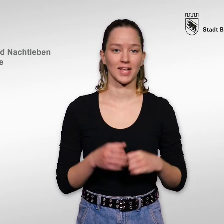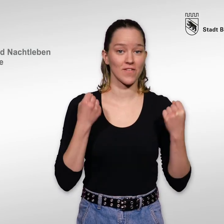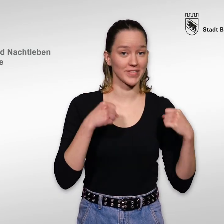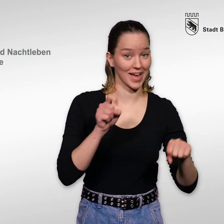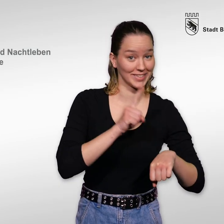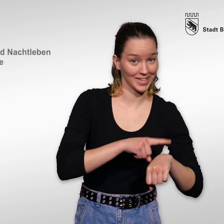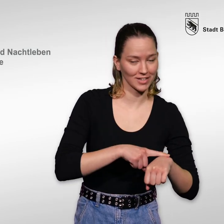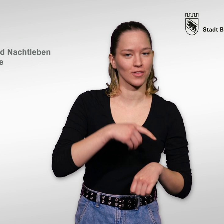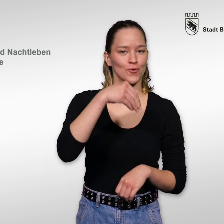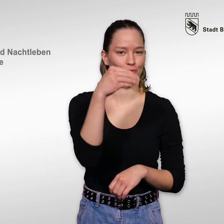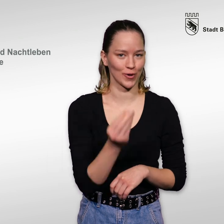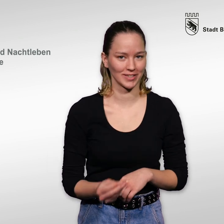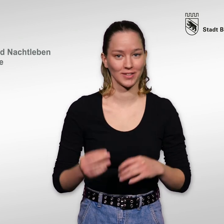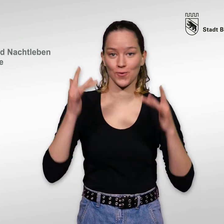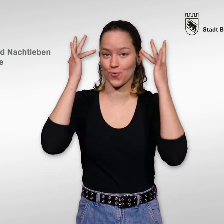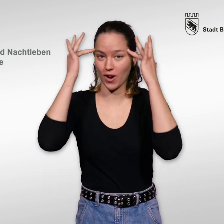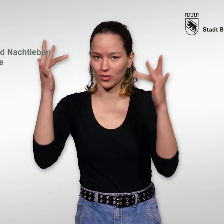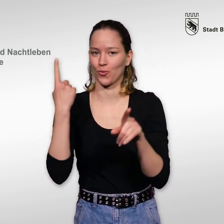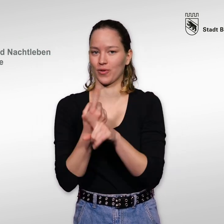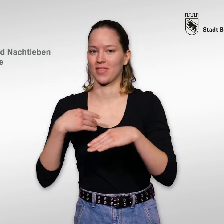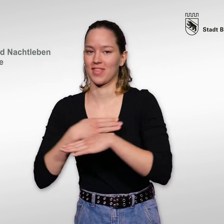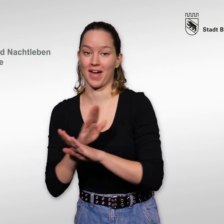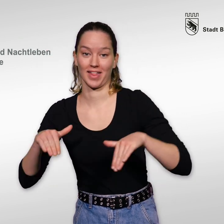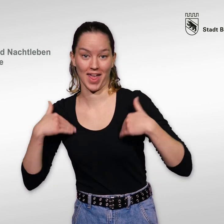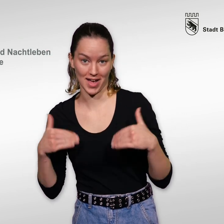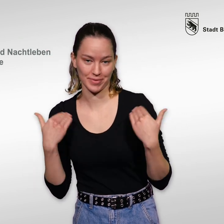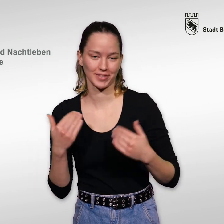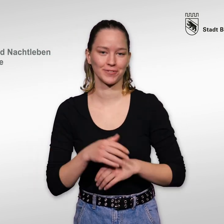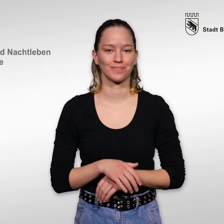Freizeit, Kunst, Kultur und Nachtleben